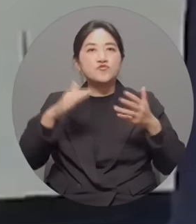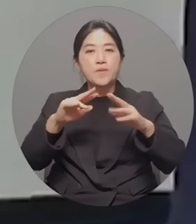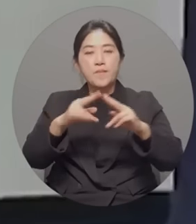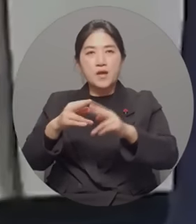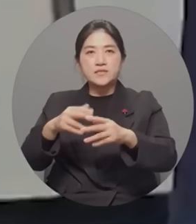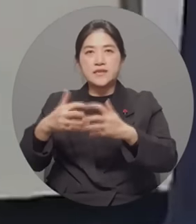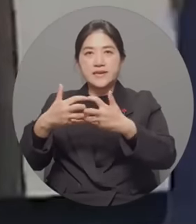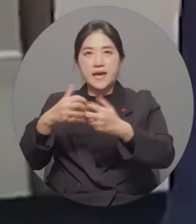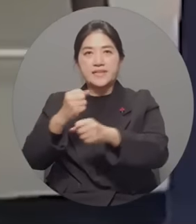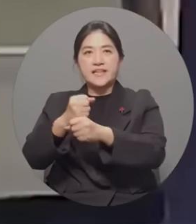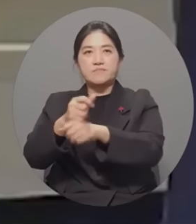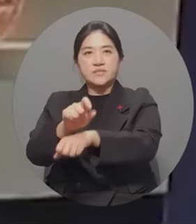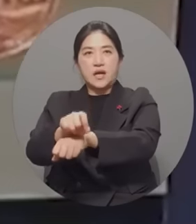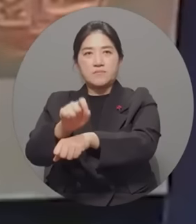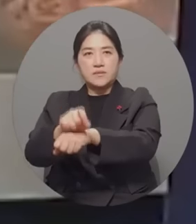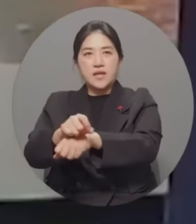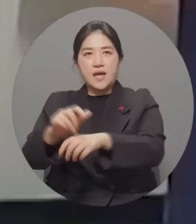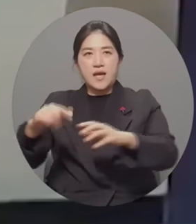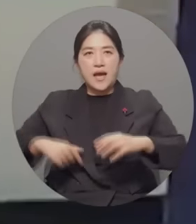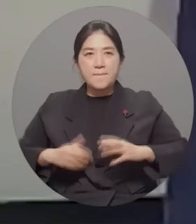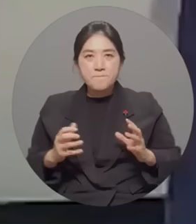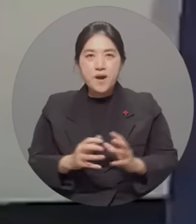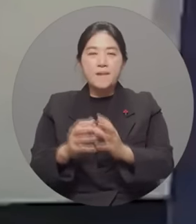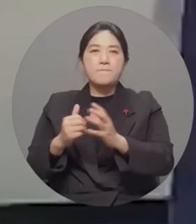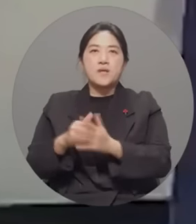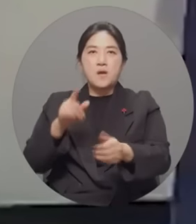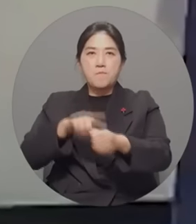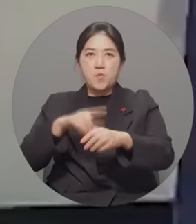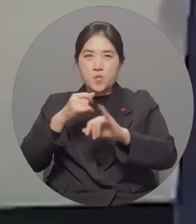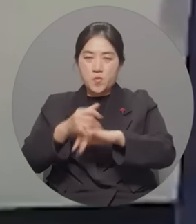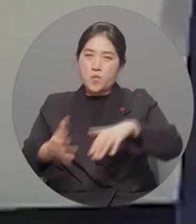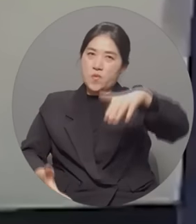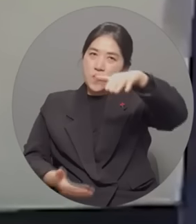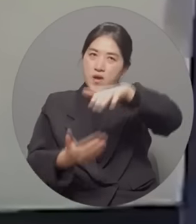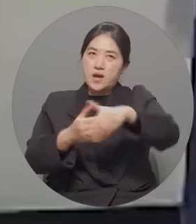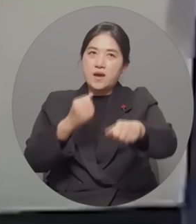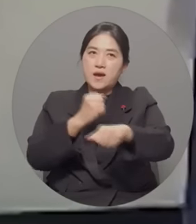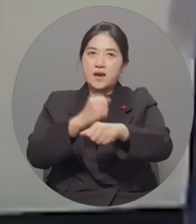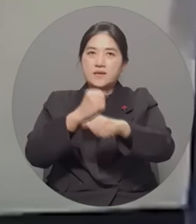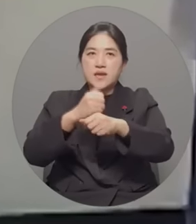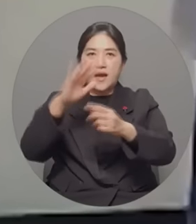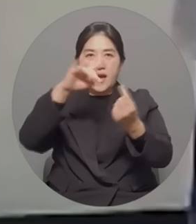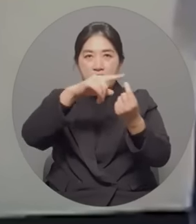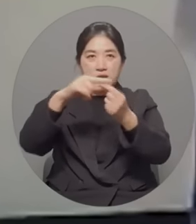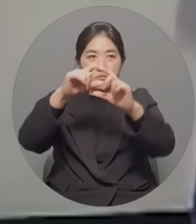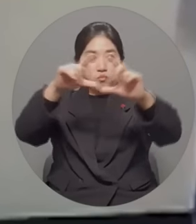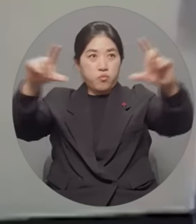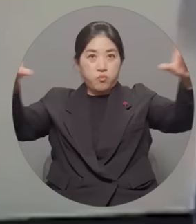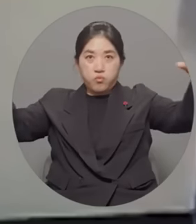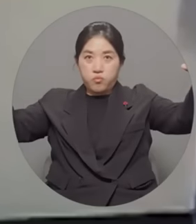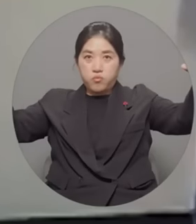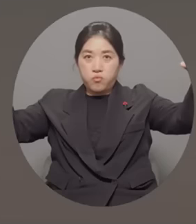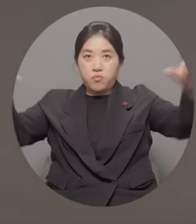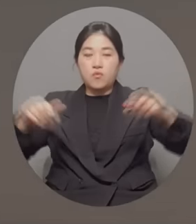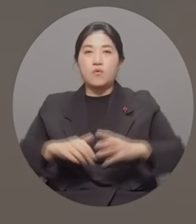(기자) 중국의 한 반도체 장비 업체 사무실. 한 마음, 한 뜻으로 목표를 반드시 달성하자는 내용의 한글 현수막이